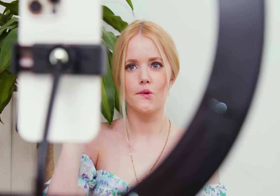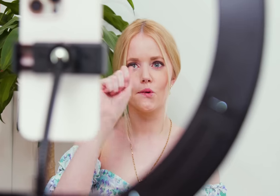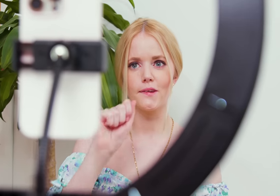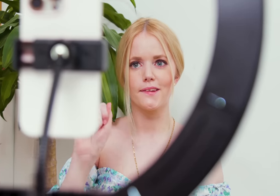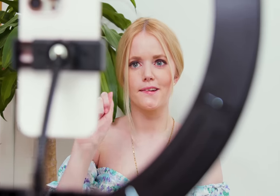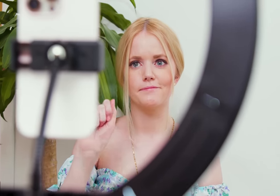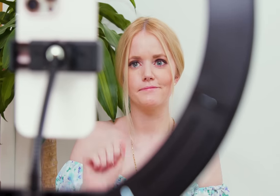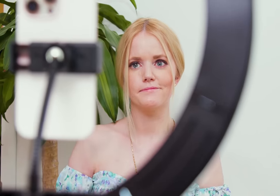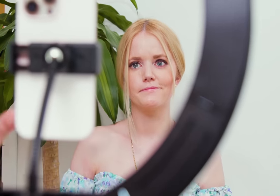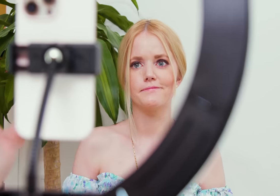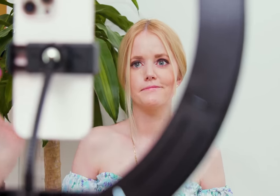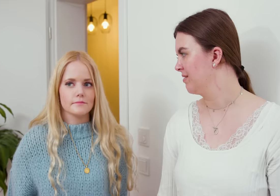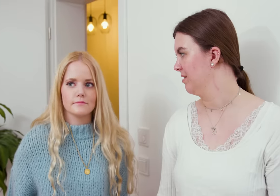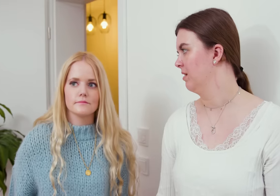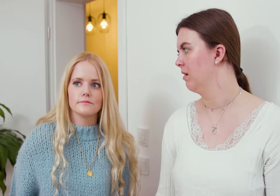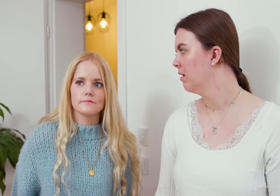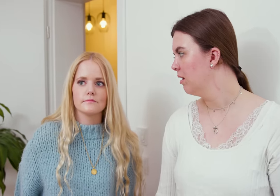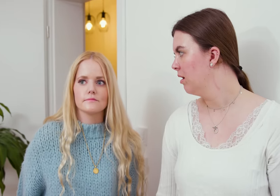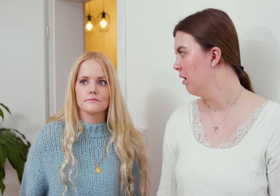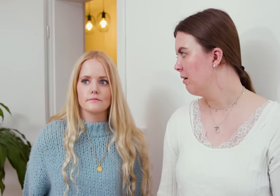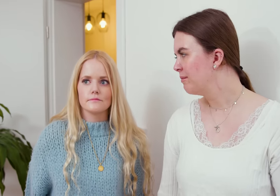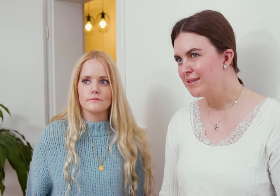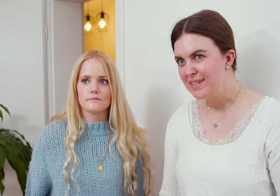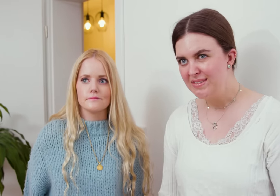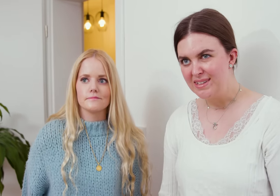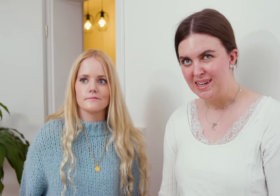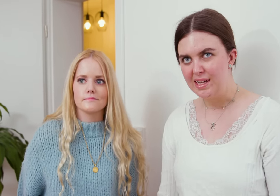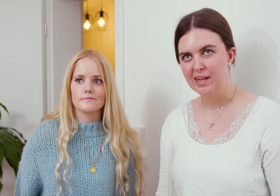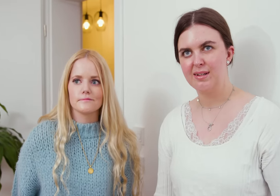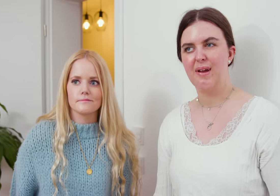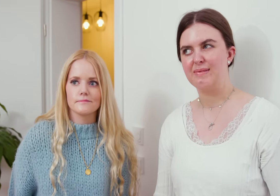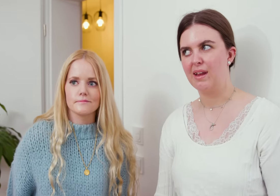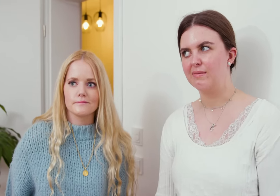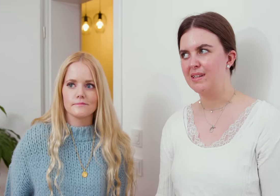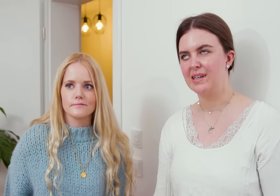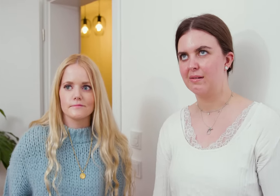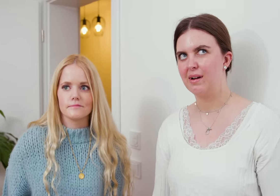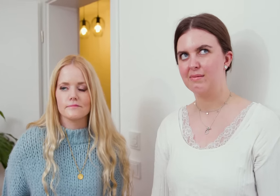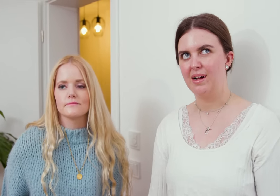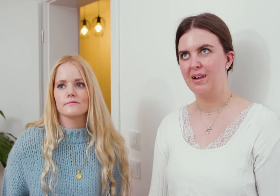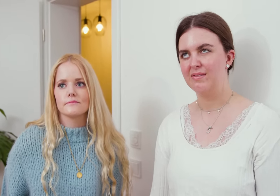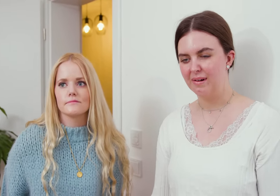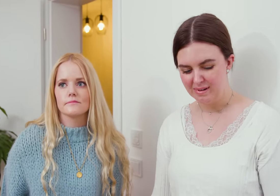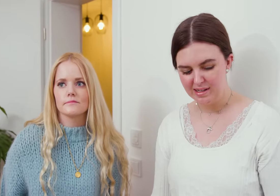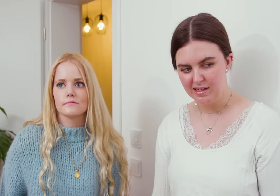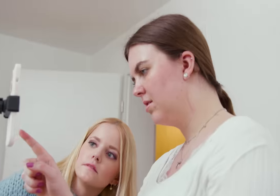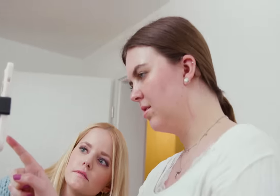Mir ist wichtig, dass wir Positivität mit dem Instagram-Kanal vermitteln.